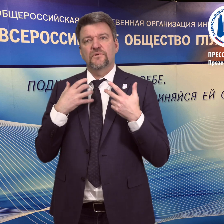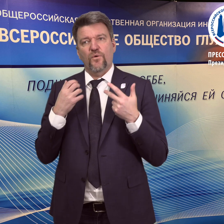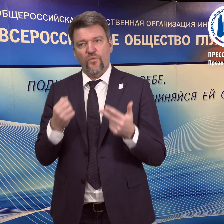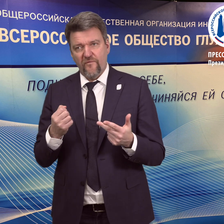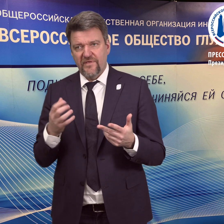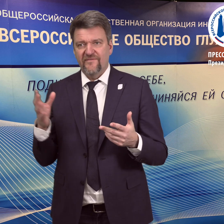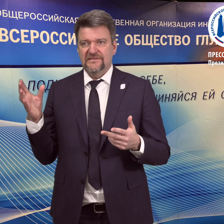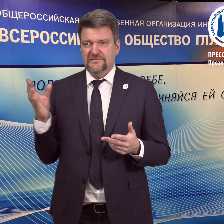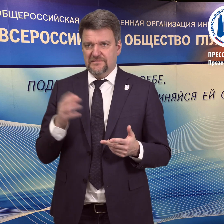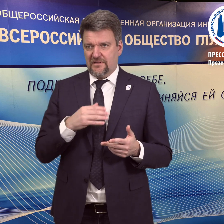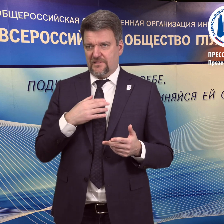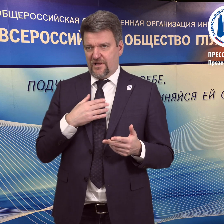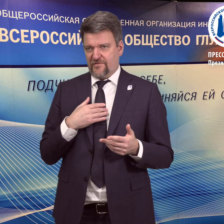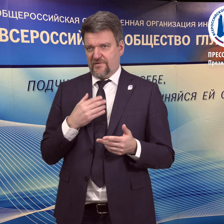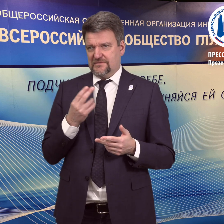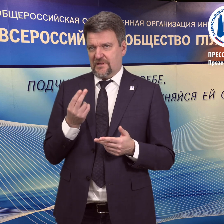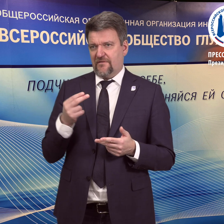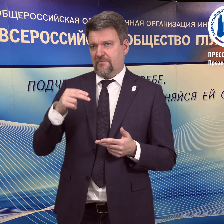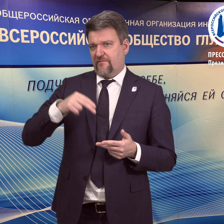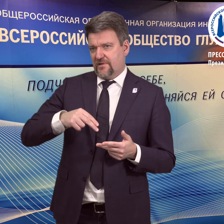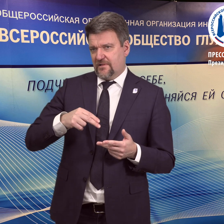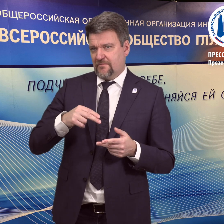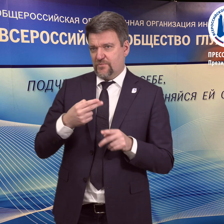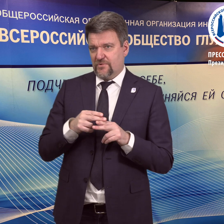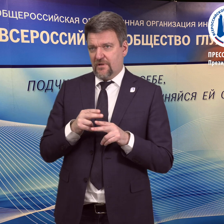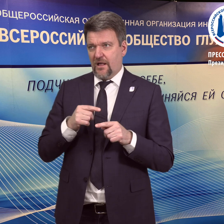это здоровье всего нашего аппарата ЦП ВОГ,